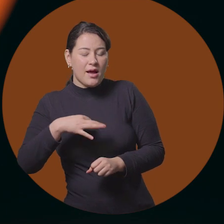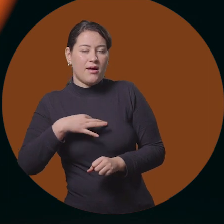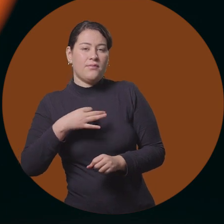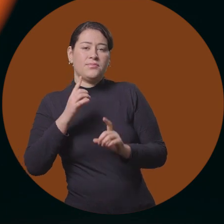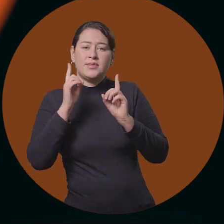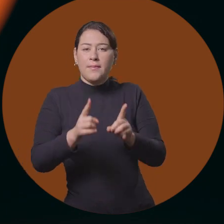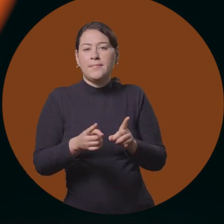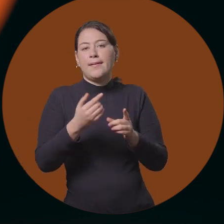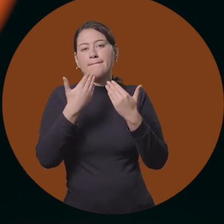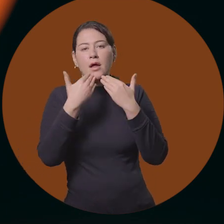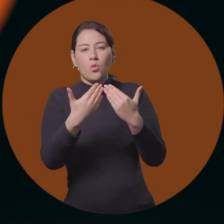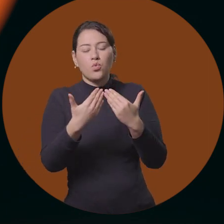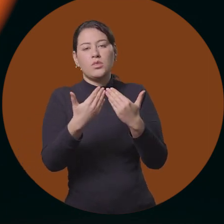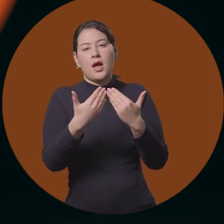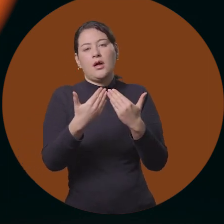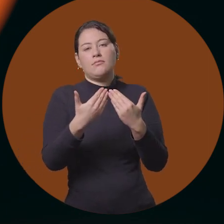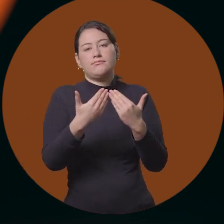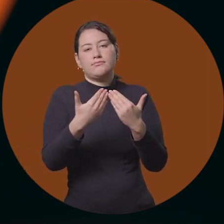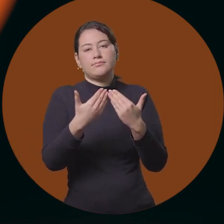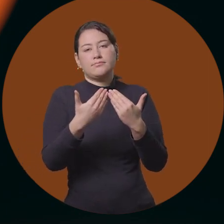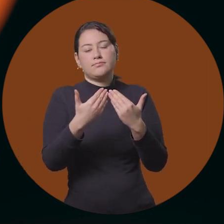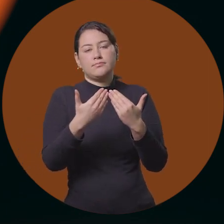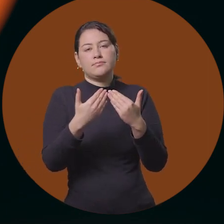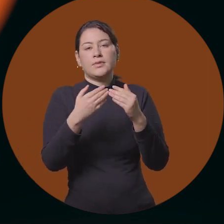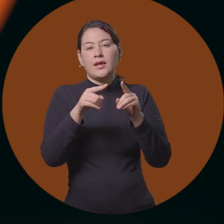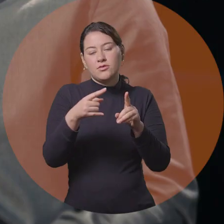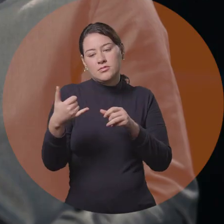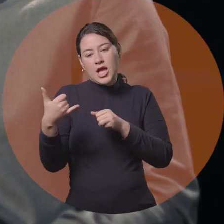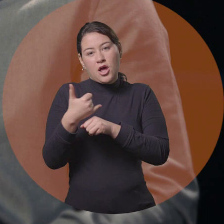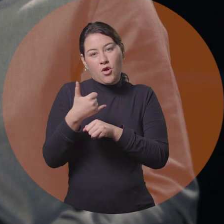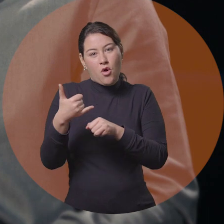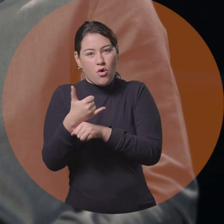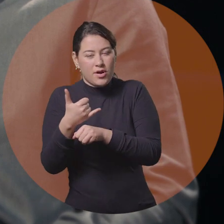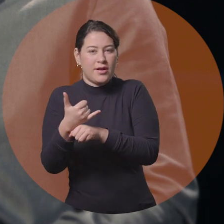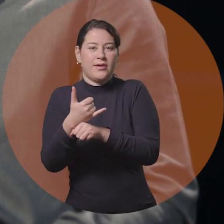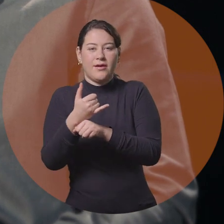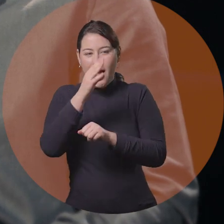y preguntarte también esto de esos errores de los que uno ha aprendido algo.